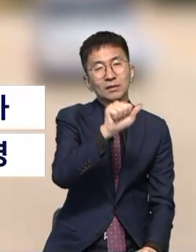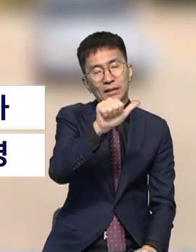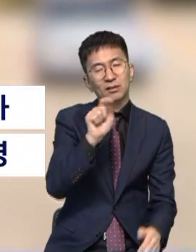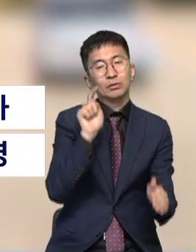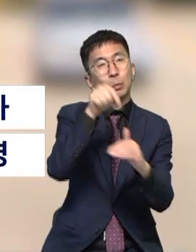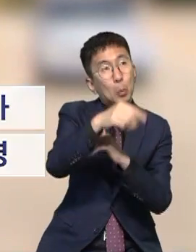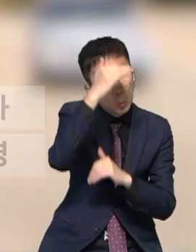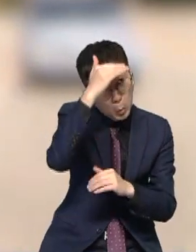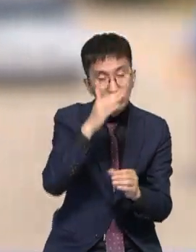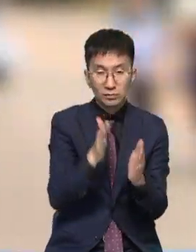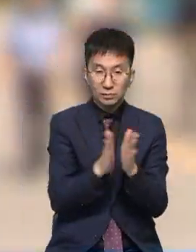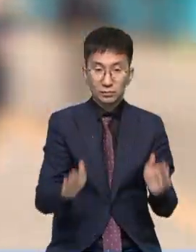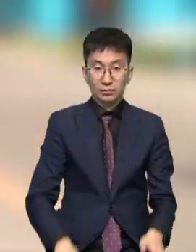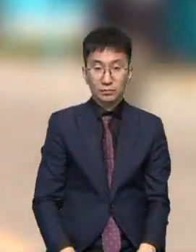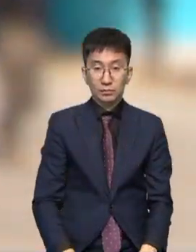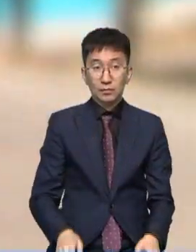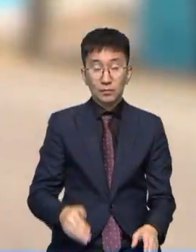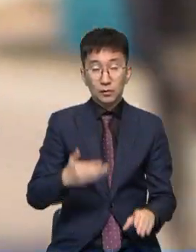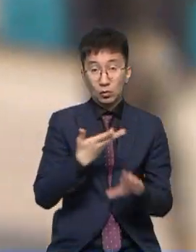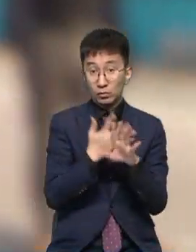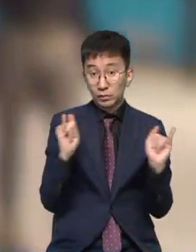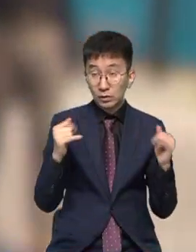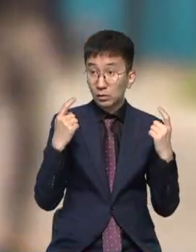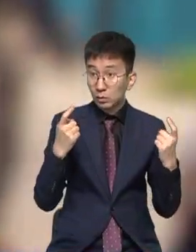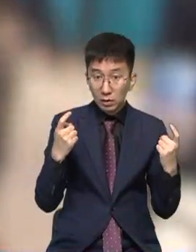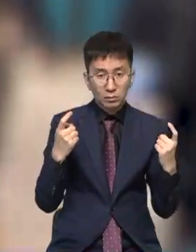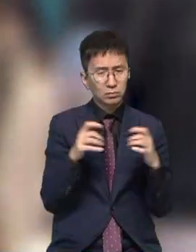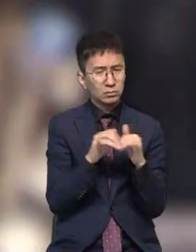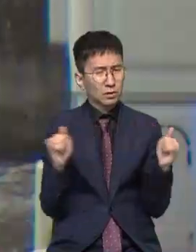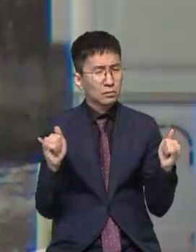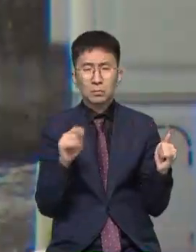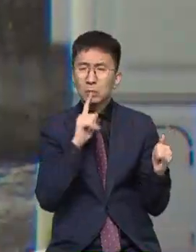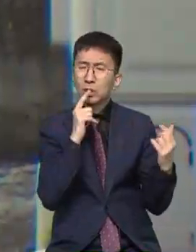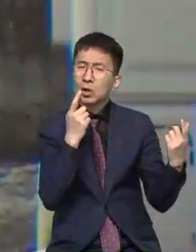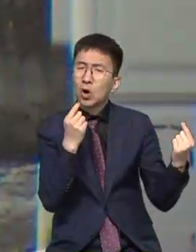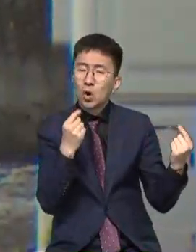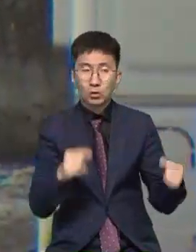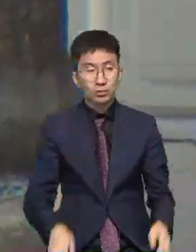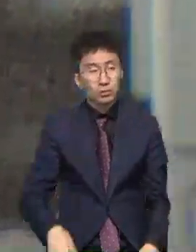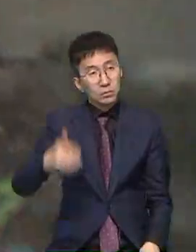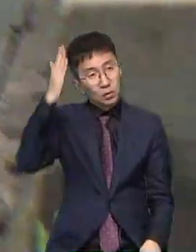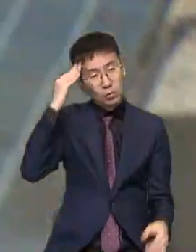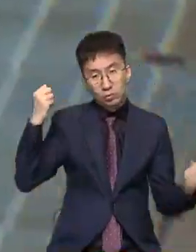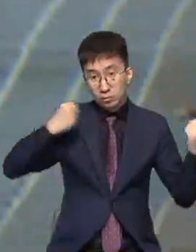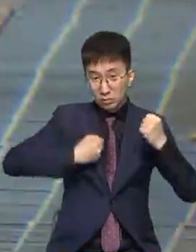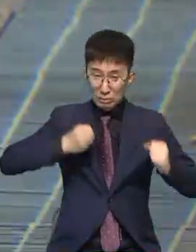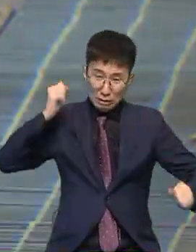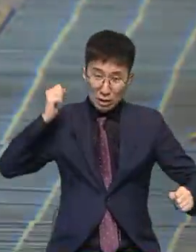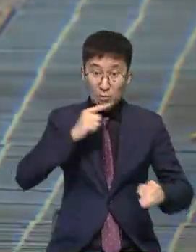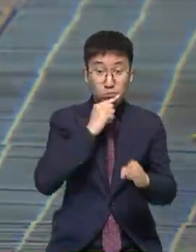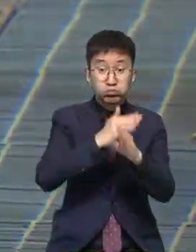말을 따 검은 사복을 입은 남성이 갑자기 북한 쪽으로 향해 전속력으로 달려갔다고 전했습니다.